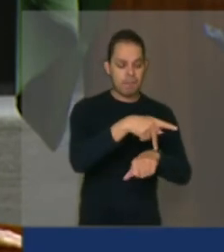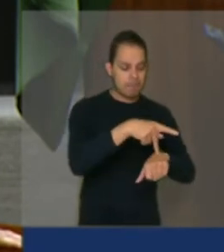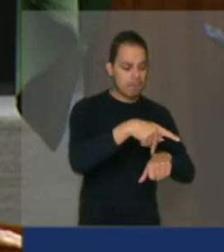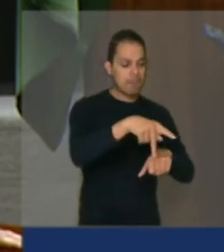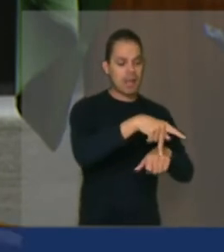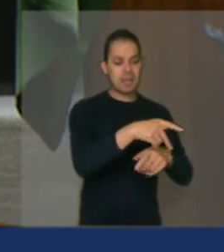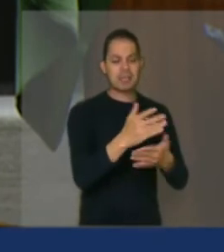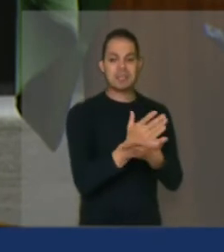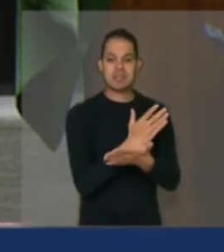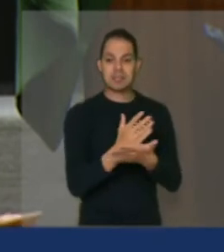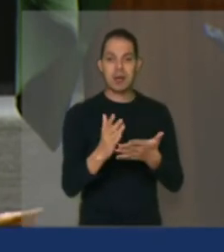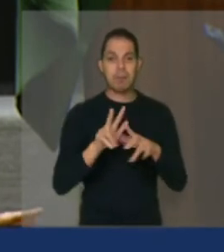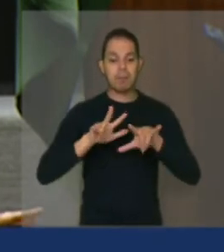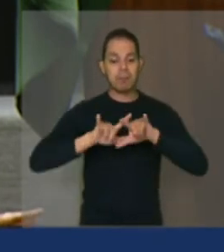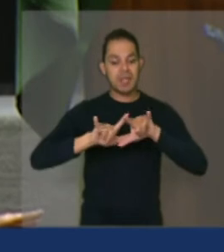PAÍSES NÃO TEM MILÍCIAS,